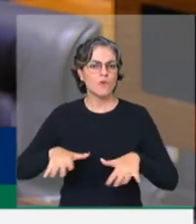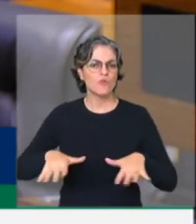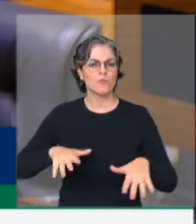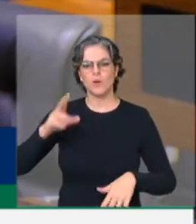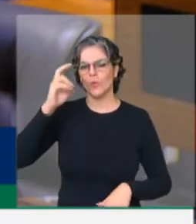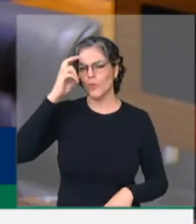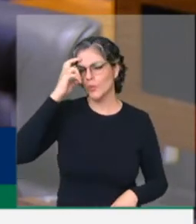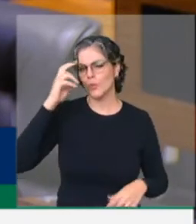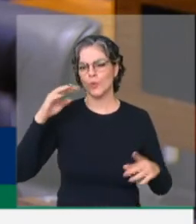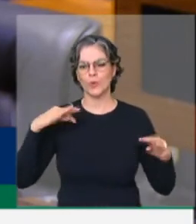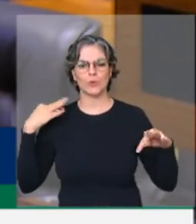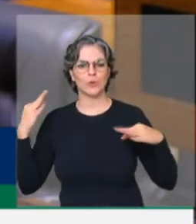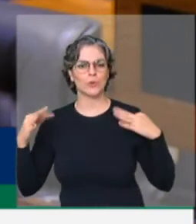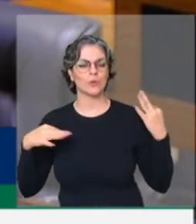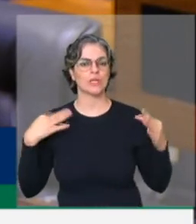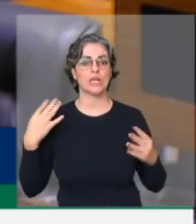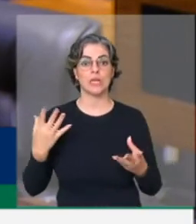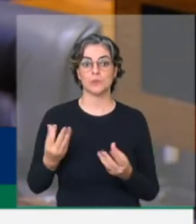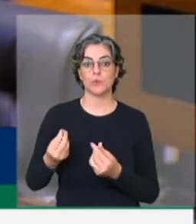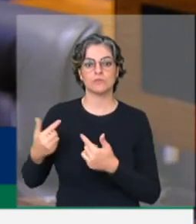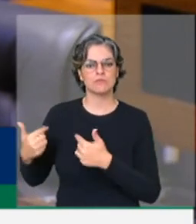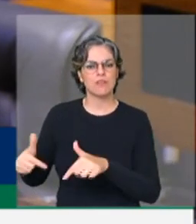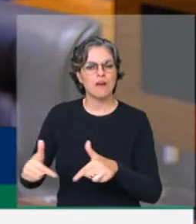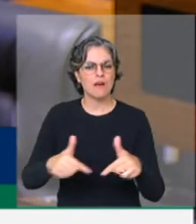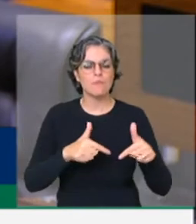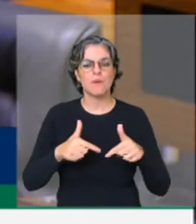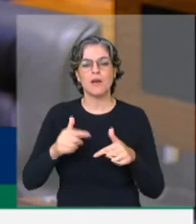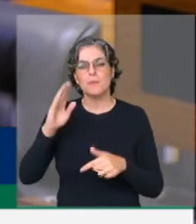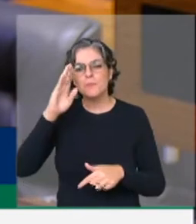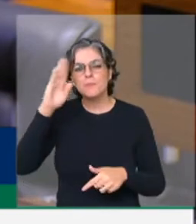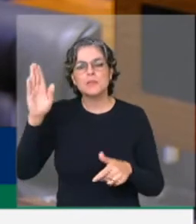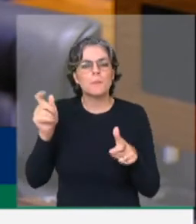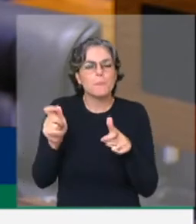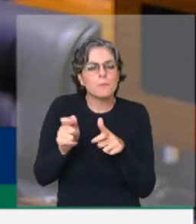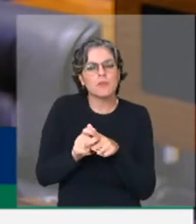CULTURA, MOVIMENTA O TURISMO. EMPREGOS, ESPECIALMENTE É PRA PEQUENAS, MICROEMPRESÁRIOS, TRABALHADORES... E MAIS